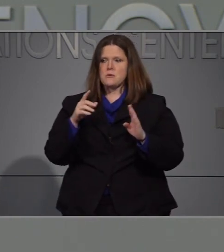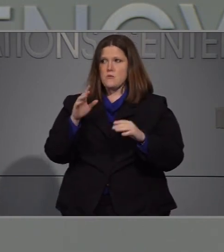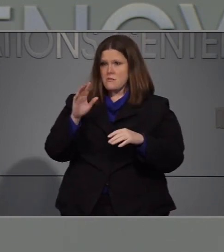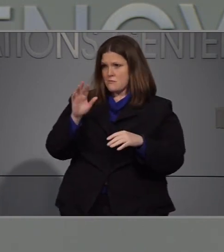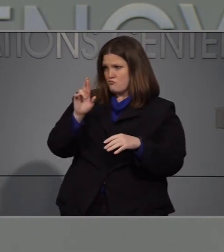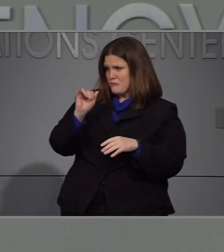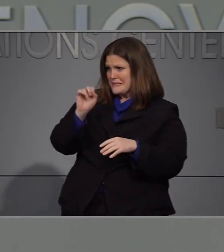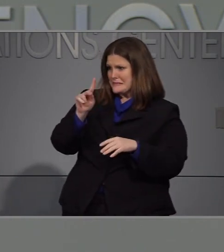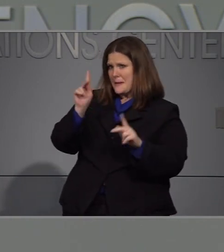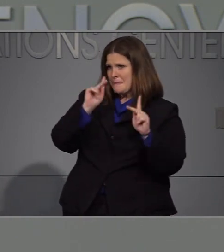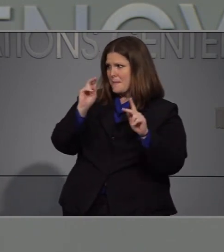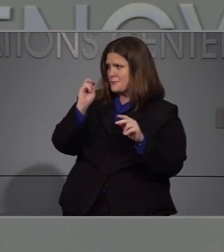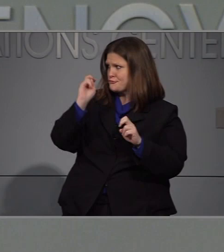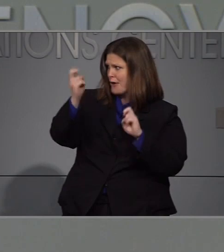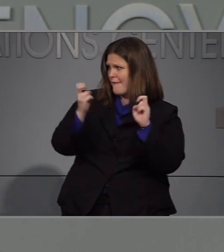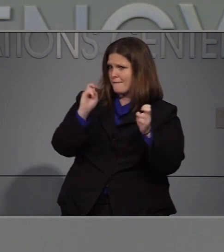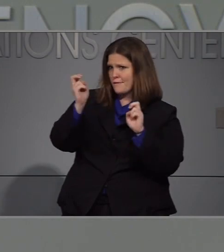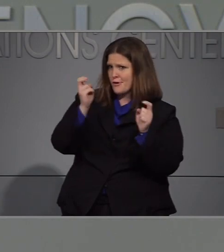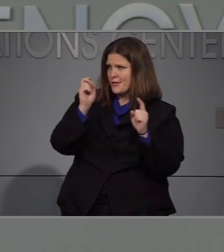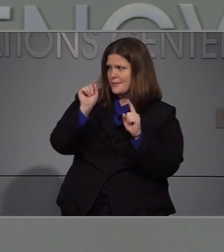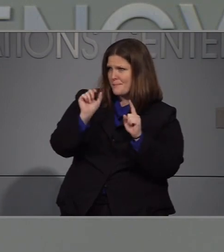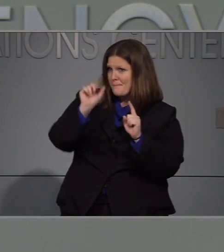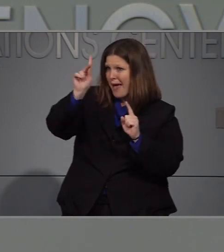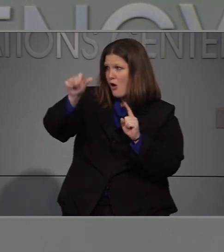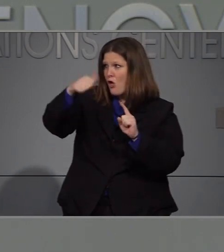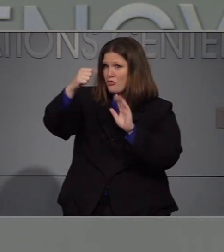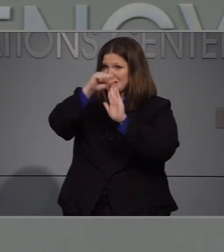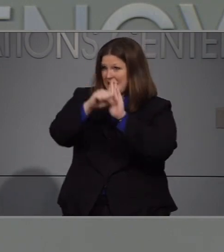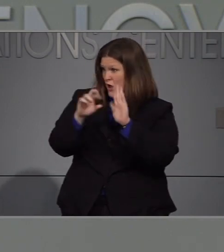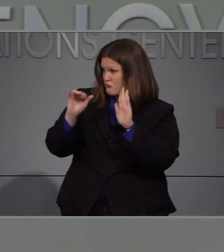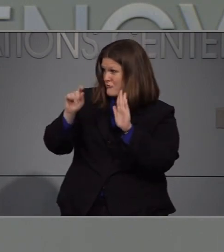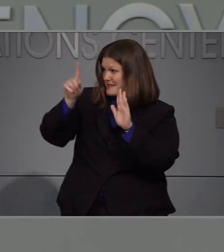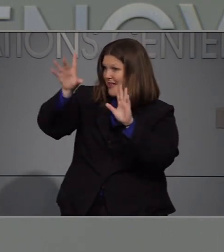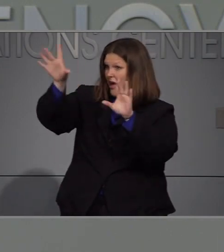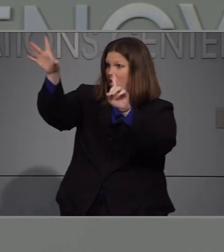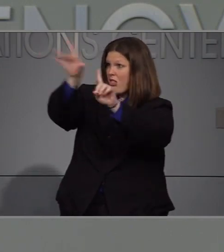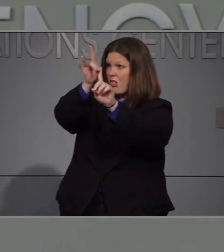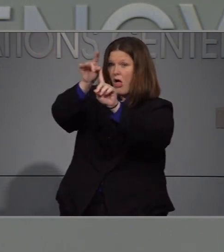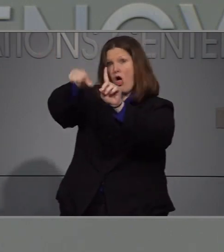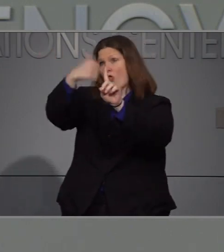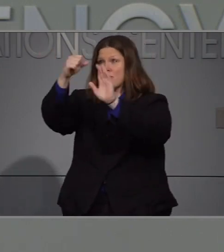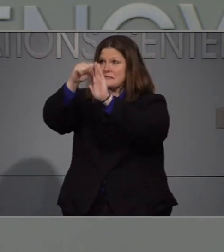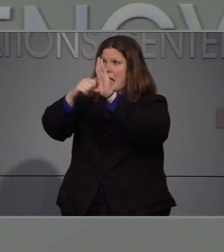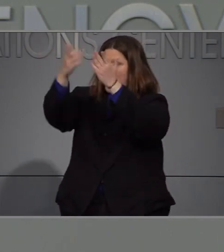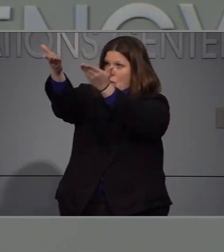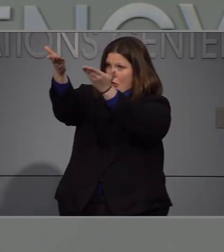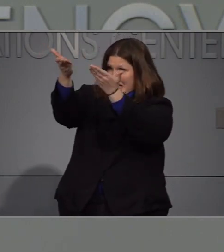De que las personas de dice manera diferentes Estados, y luego van a regresar aquí,